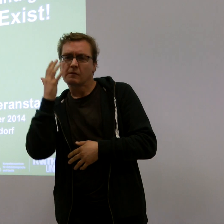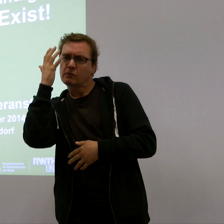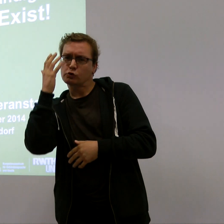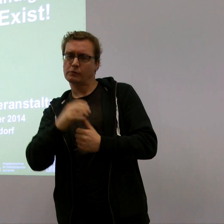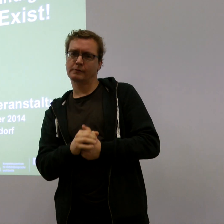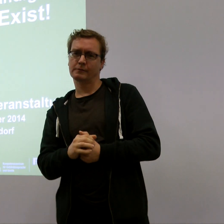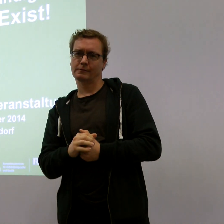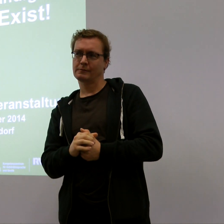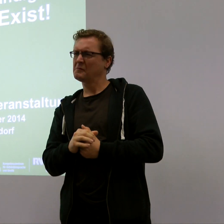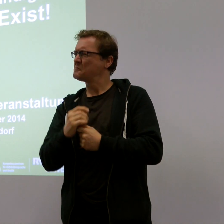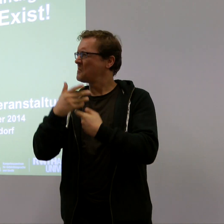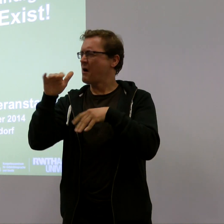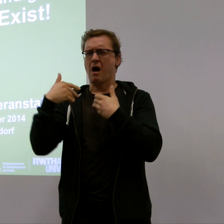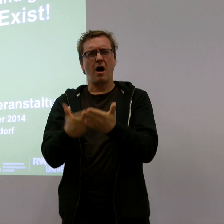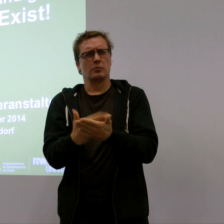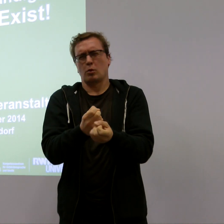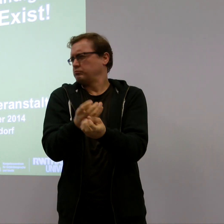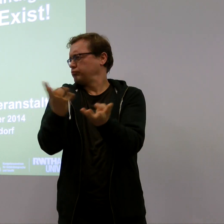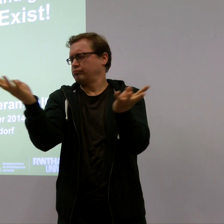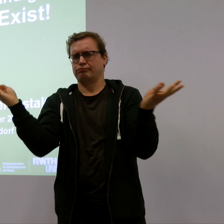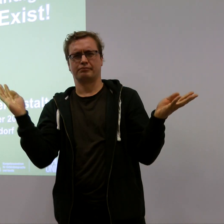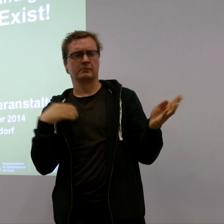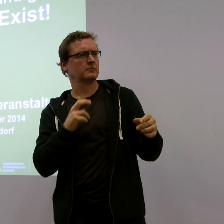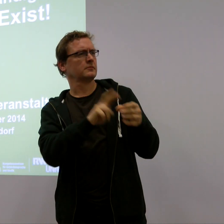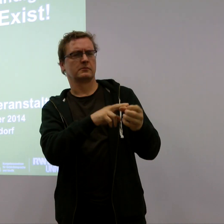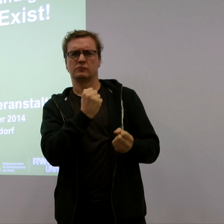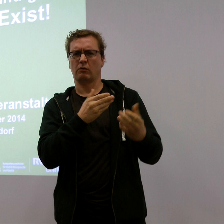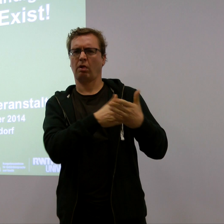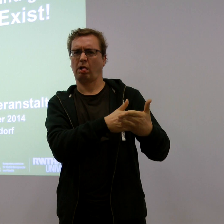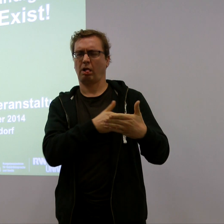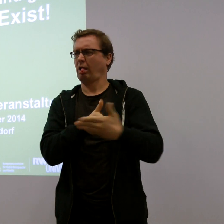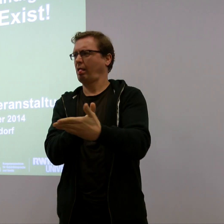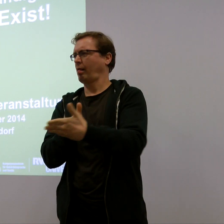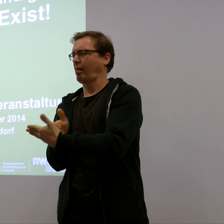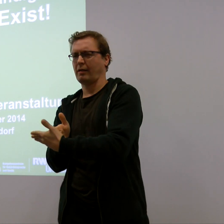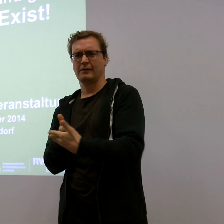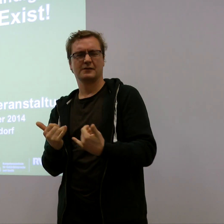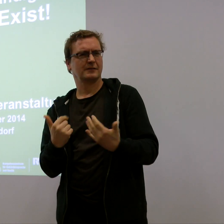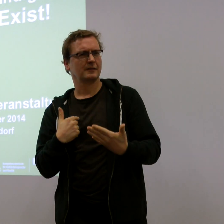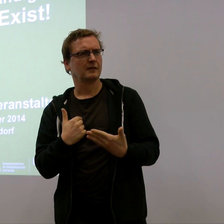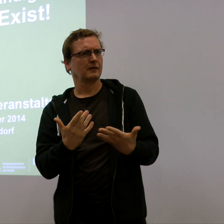Man muss sich vorstellen, dass es so viele Angebote gibt, wo wir aufgrund von Barrieren Schwierigkeiten haben, Zugang zu finden.